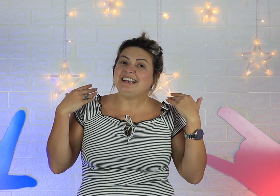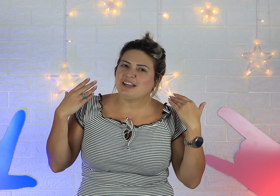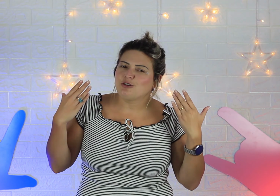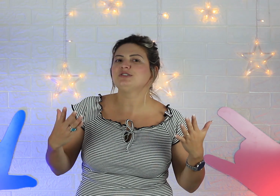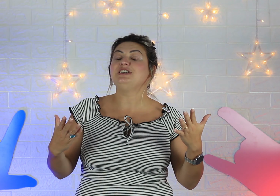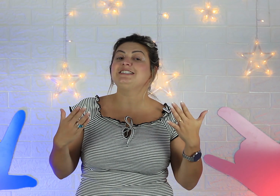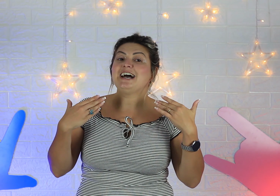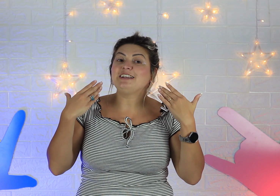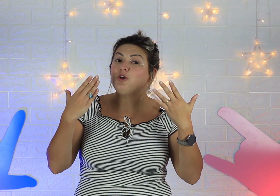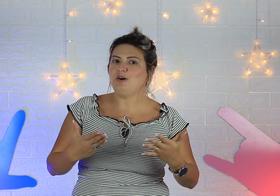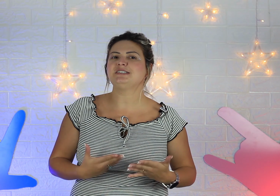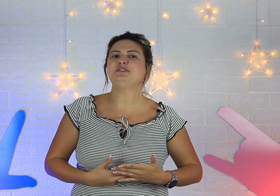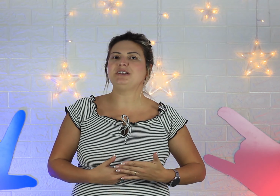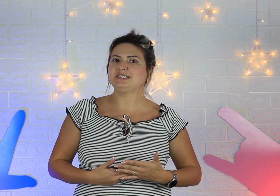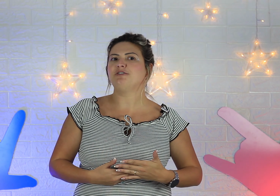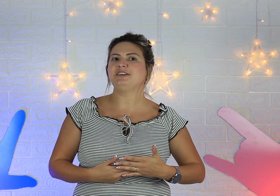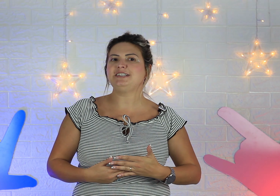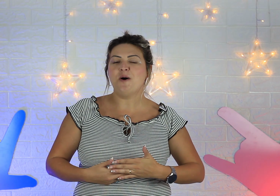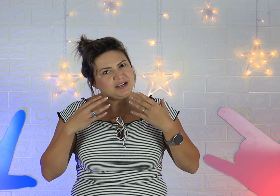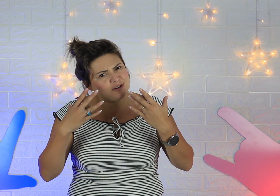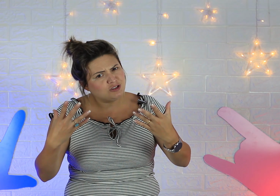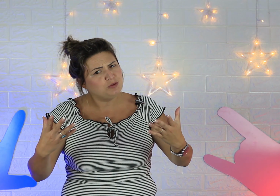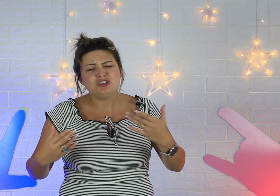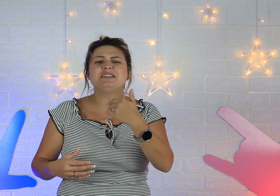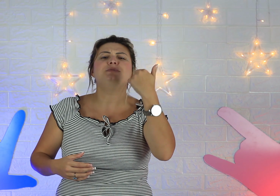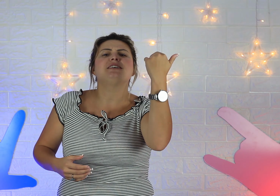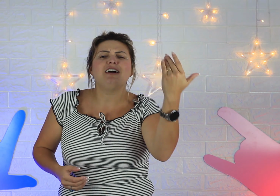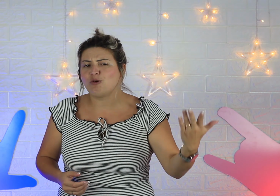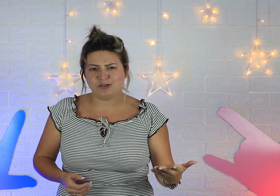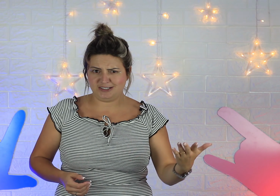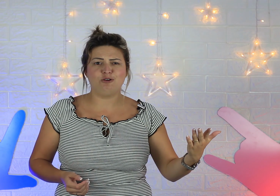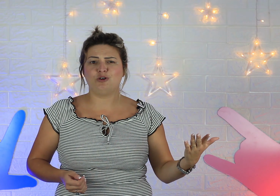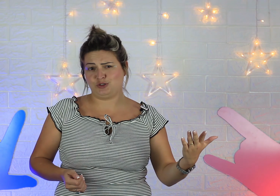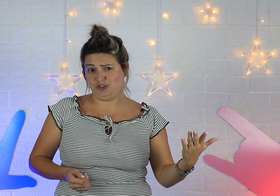vai ter que utilizar a nossa expressão facial para ter o nosso bom dia preciso ficar como que está o